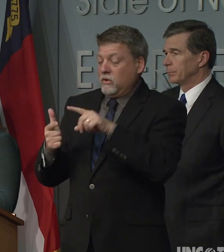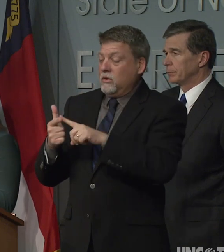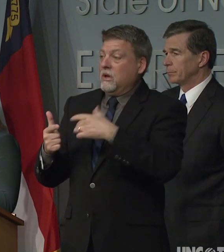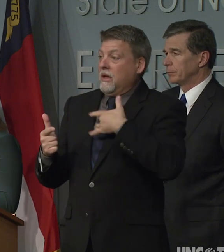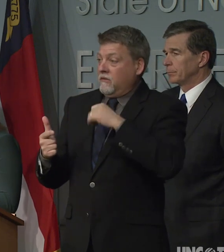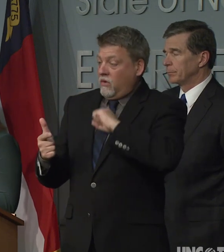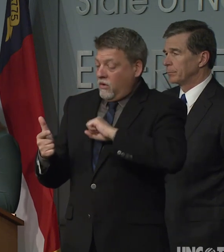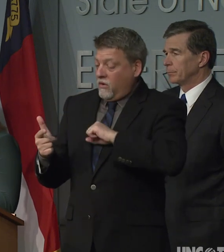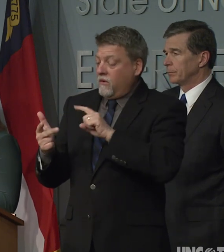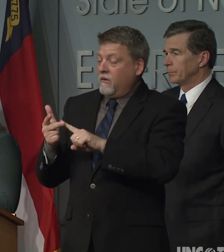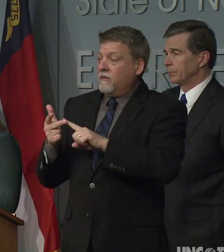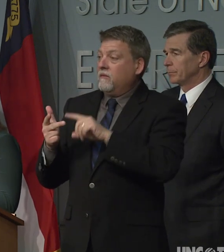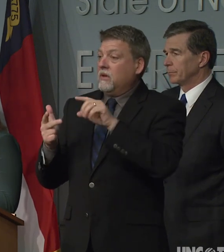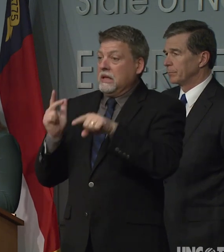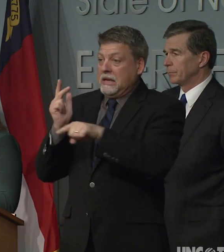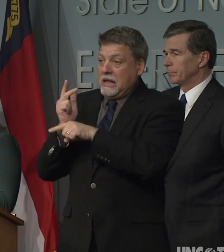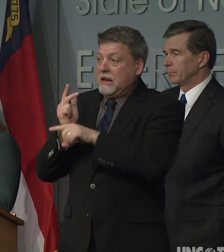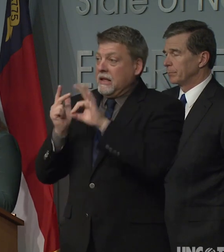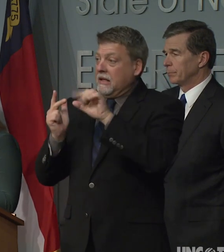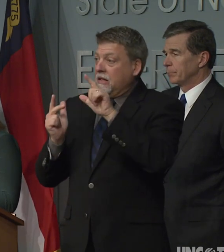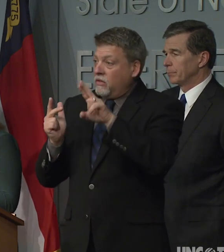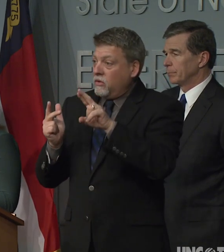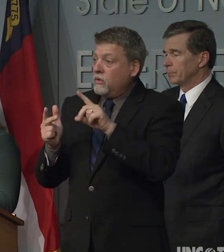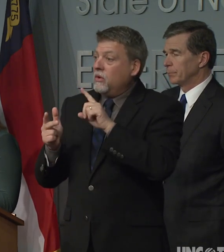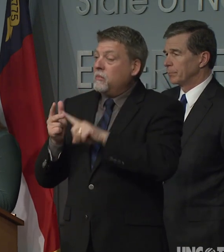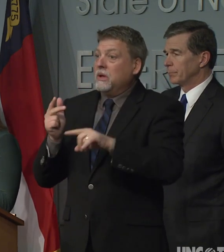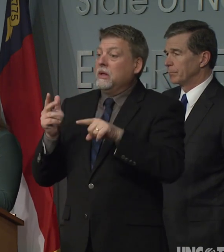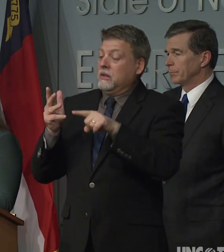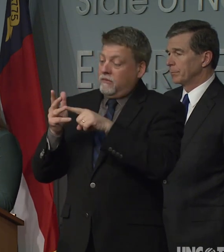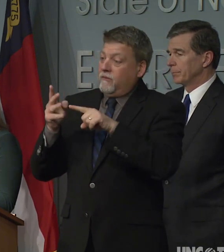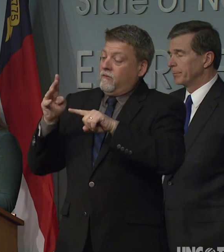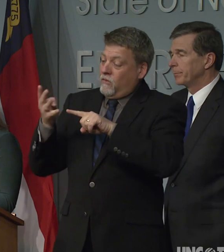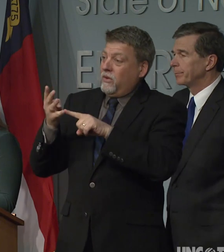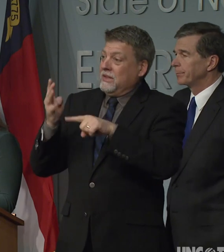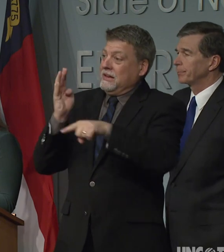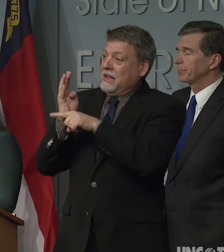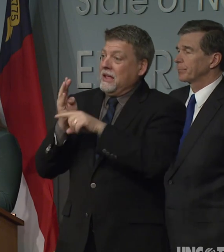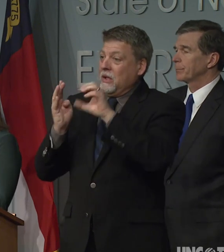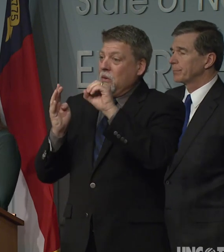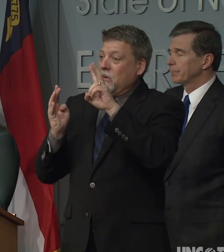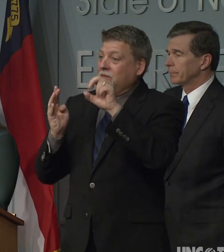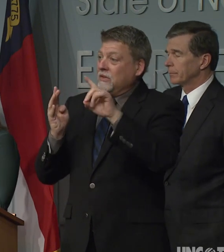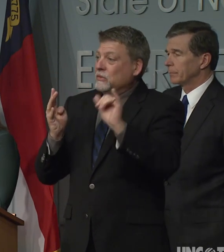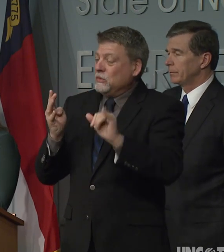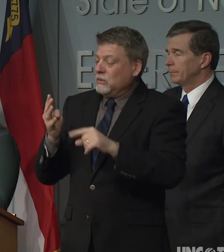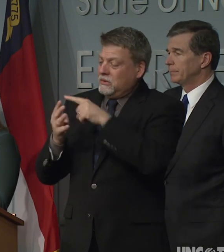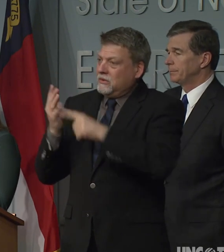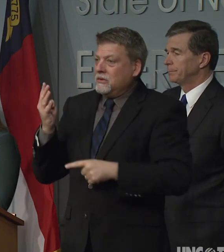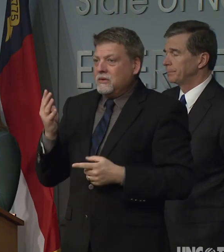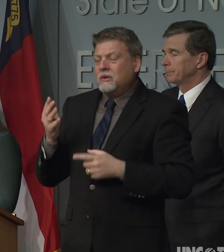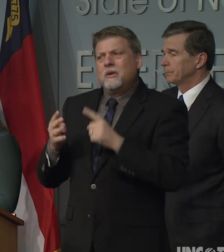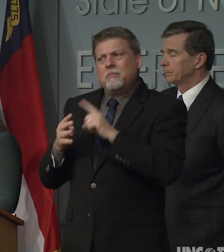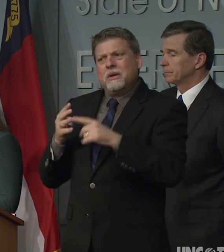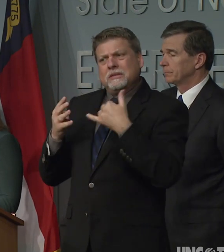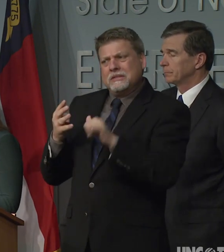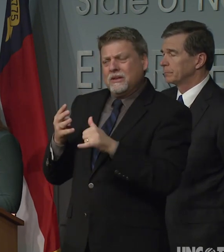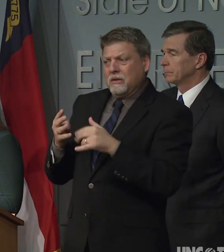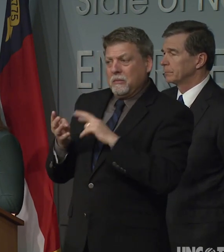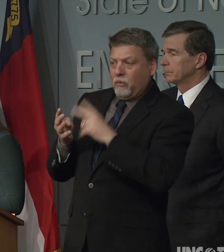negativo para la gripe, pero continúan te dando resultado negativo para covid diecinueve este es una buena ciña, pero